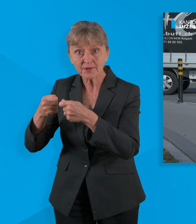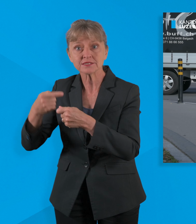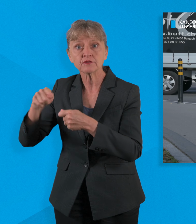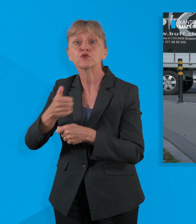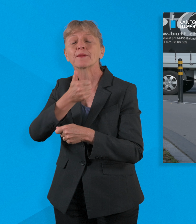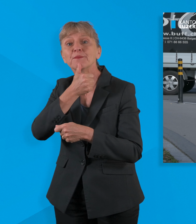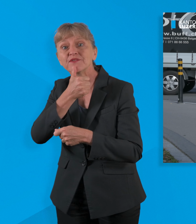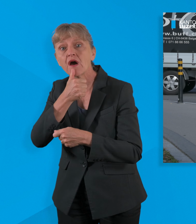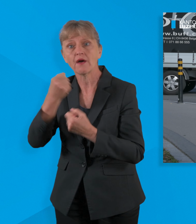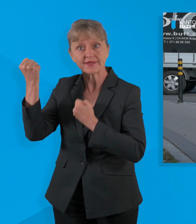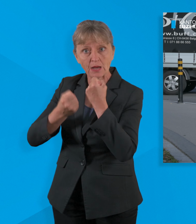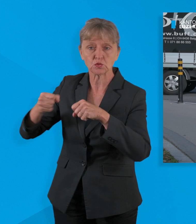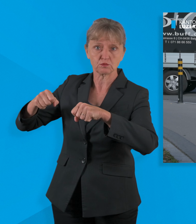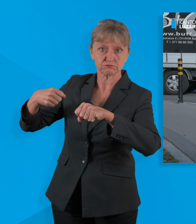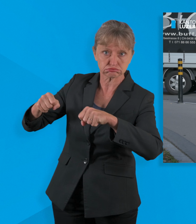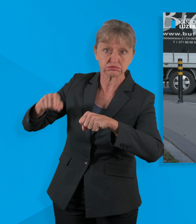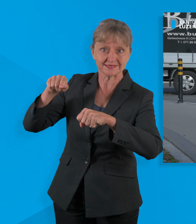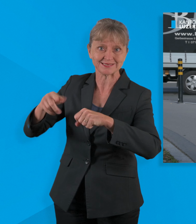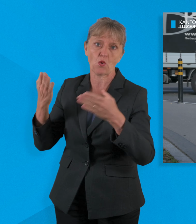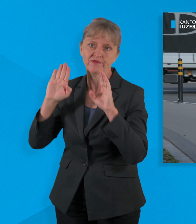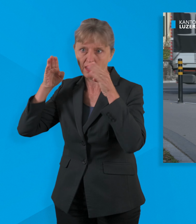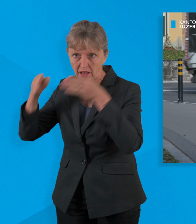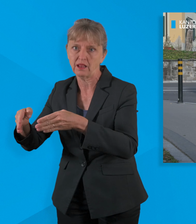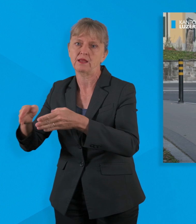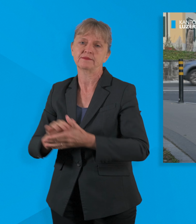des privaten motorisierten Individualverkehrs ausrichten.